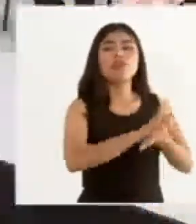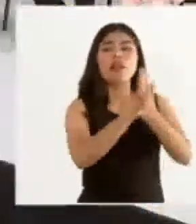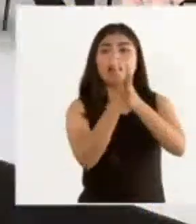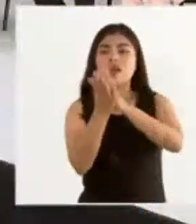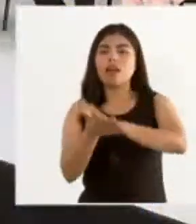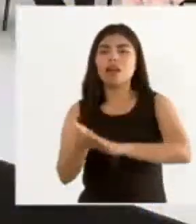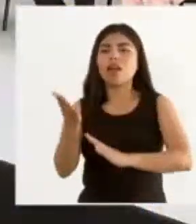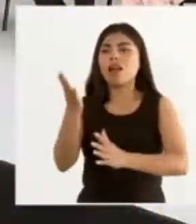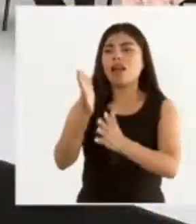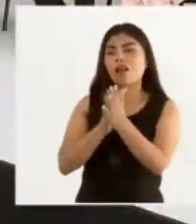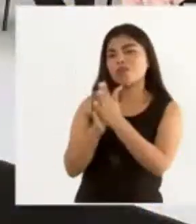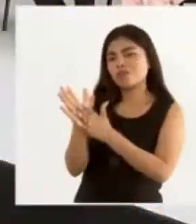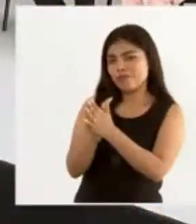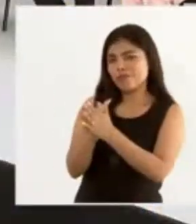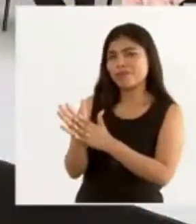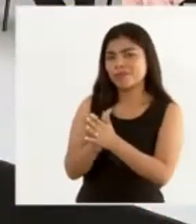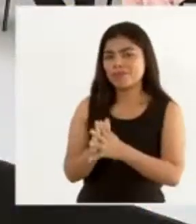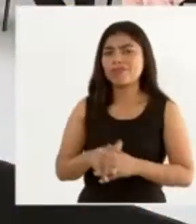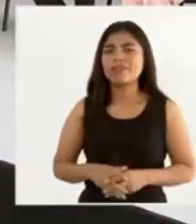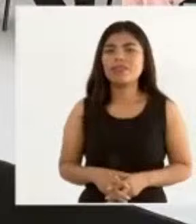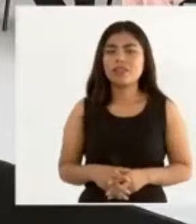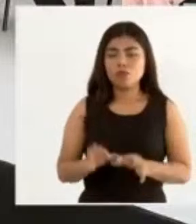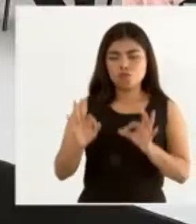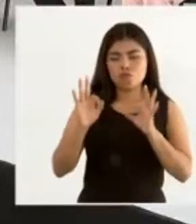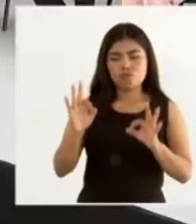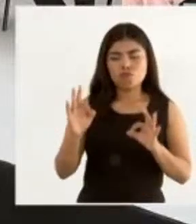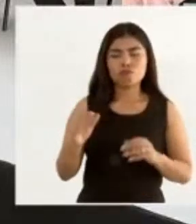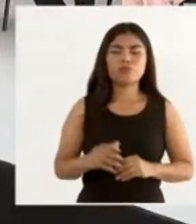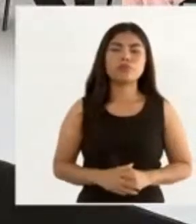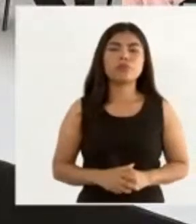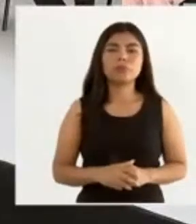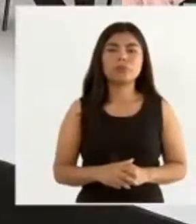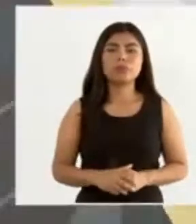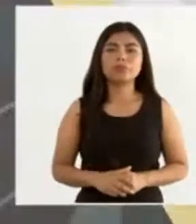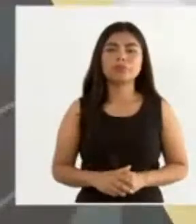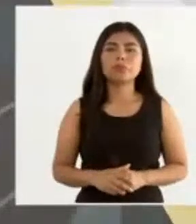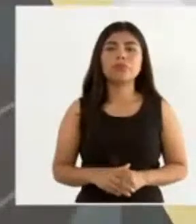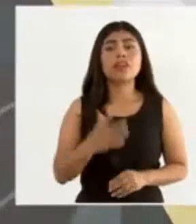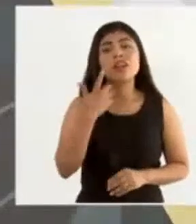que se vende comercialmente. Pues eso es parte de lo que estamos haciendo. No le va